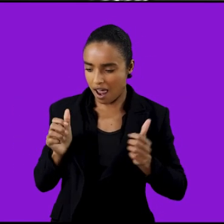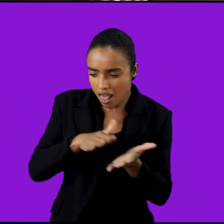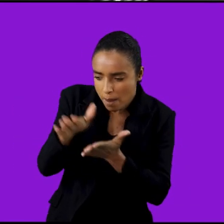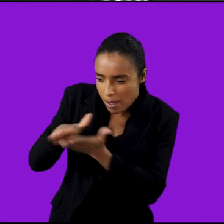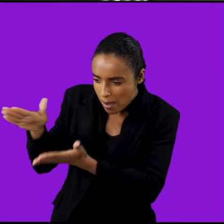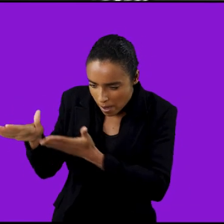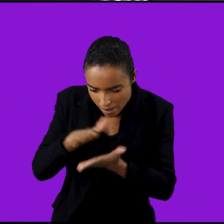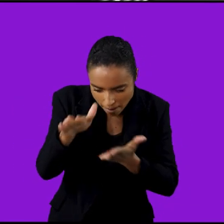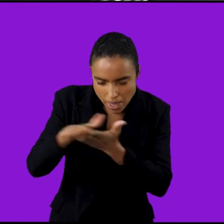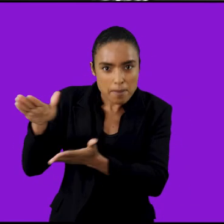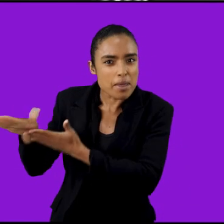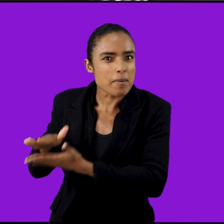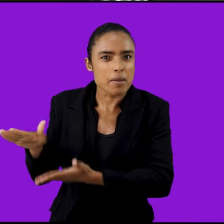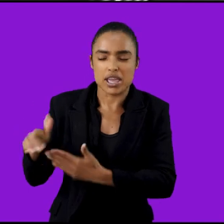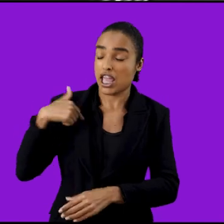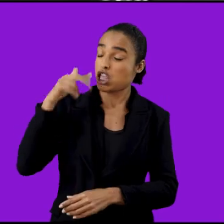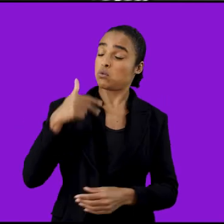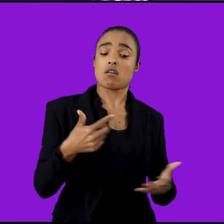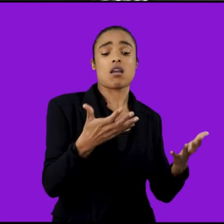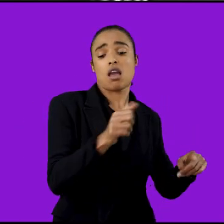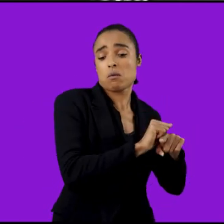Aí cê quer consumir tudo que cê não consome. Nunca tive